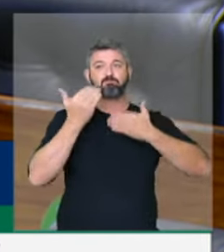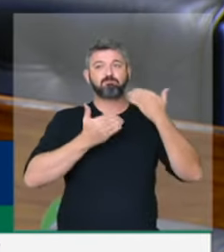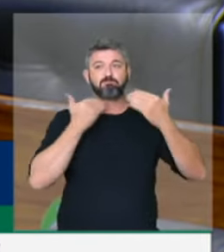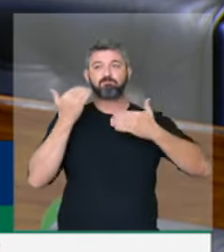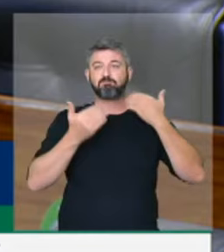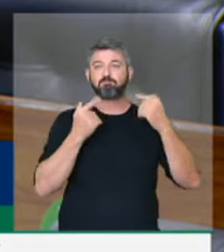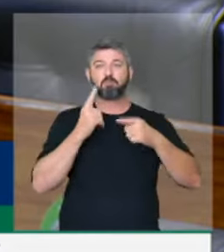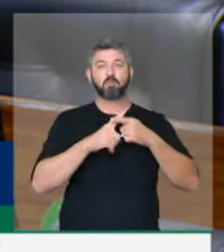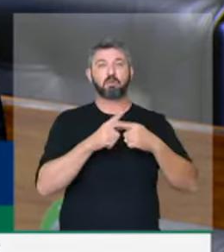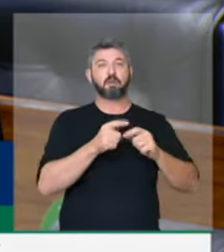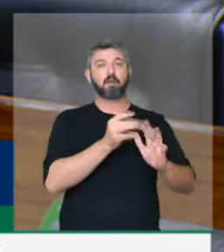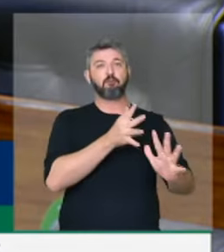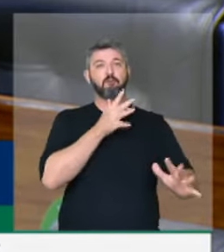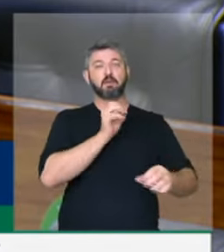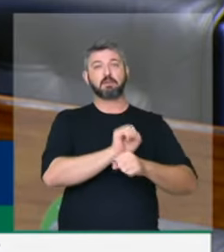UTI. ESTAMOS AQUI DANDO UMA GRANDE RESPOSTA ATRAVÀS DESSE